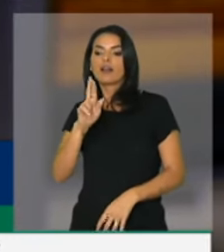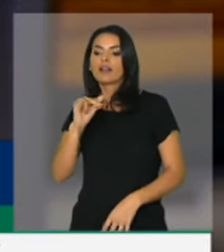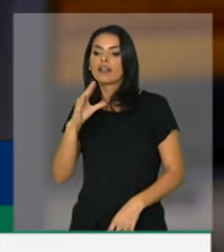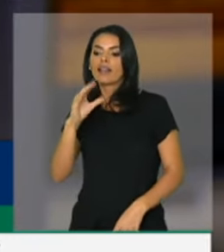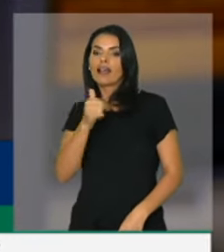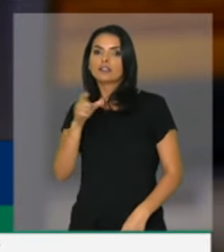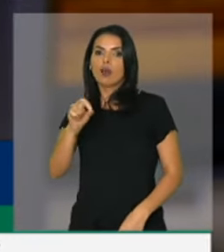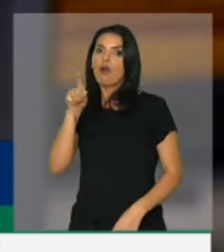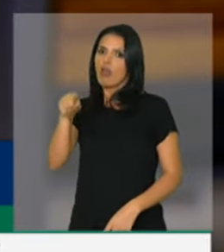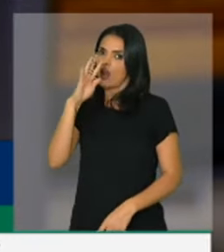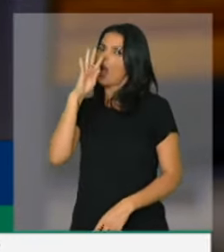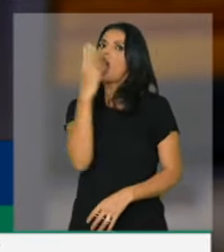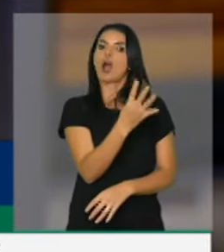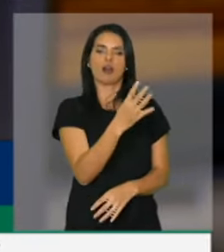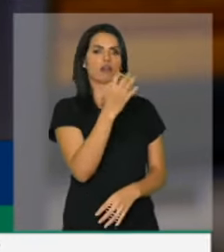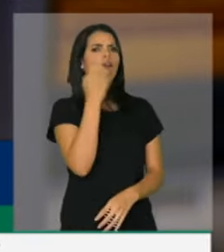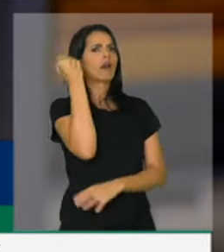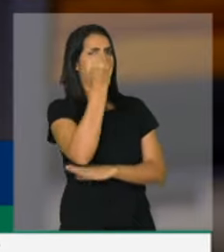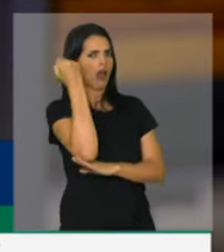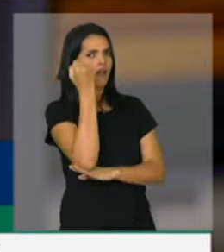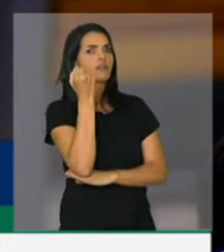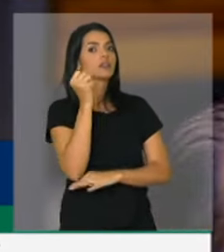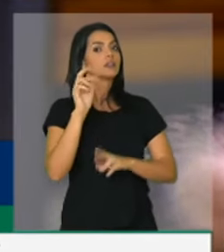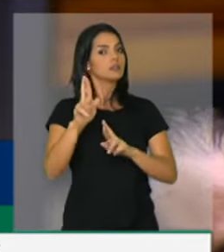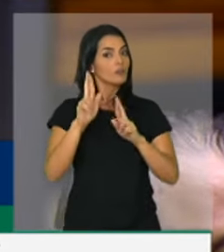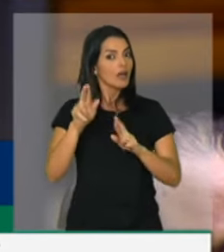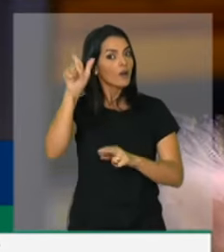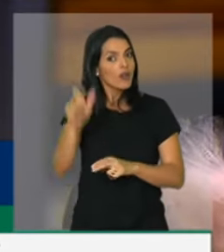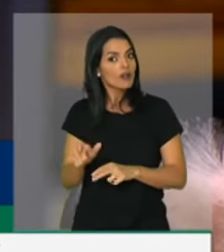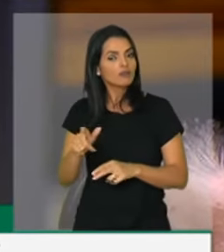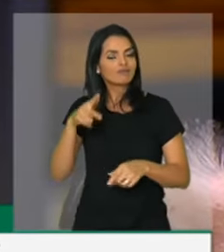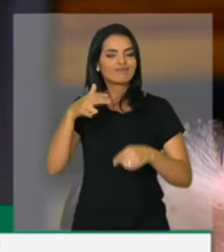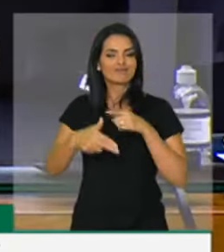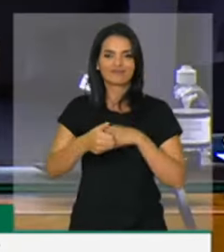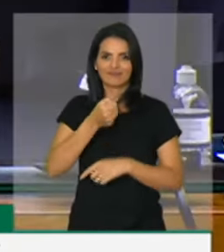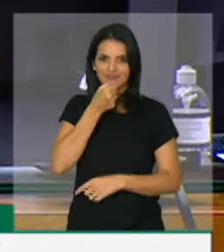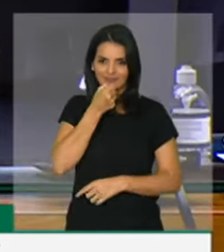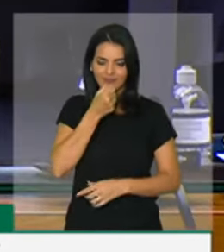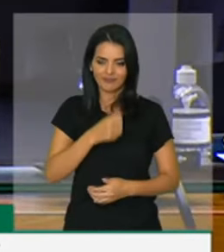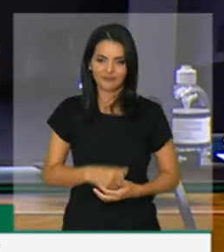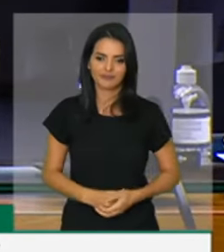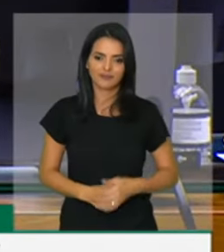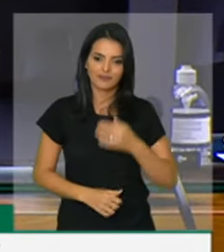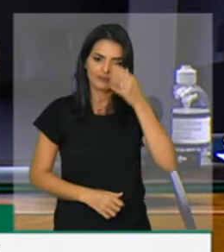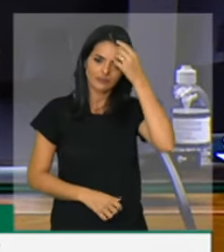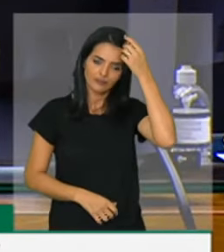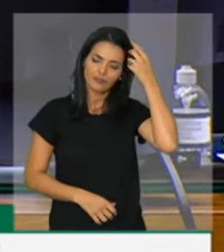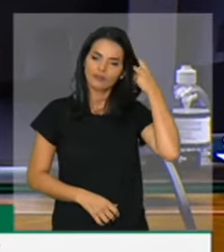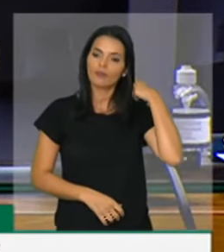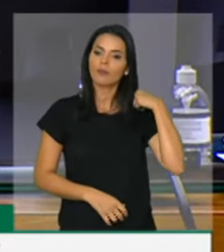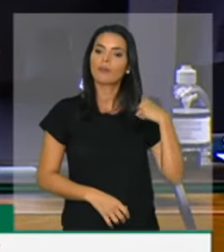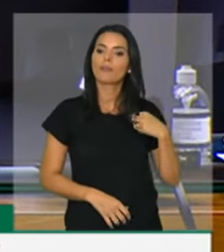DA-- -- [PRESIDENTE]: DEPUTADO.... DEPUTADO... -- [DEPUTADO]: PRESIDENTE, QUESTÃO DE ORDEM.